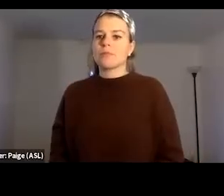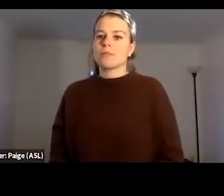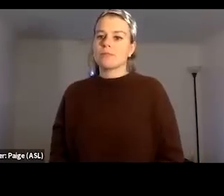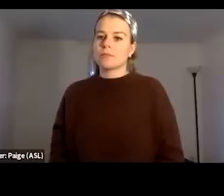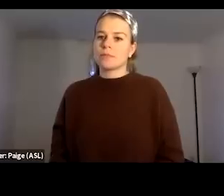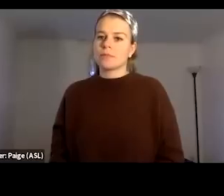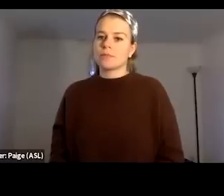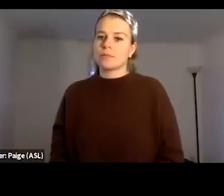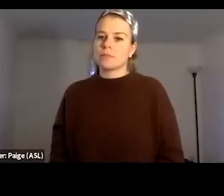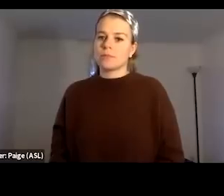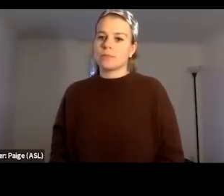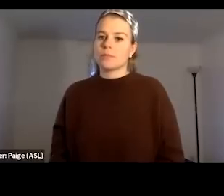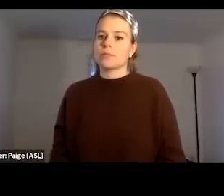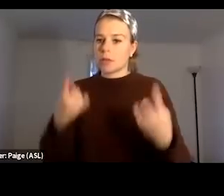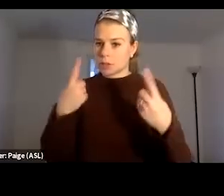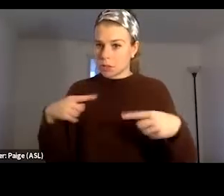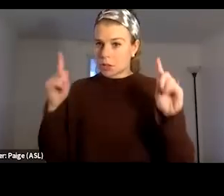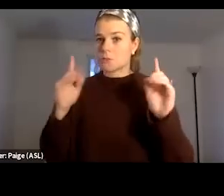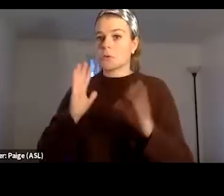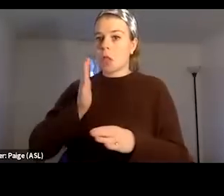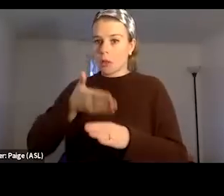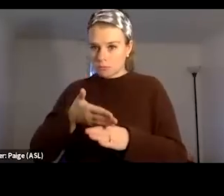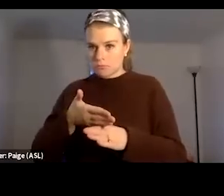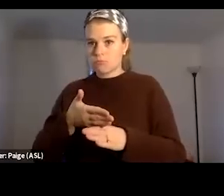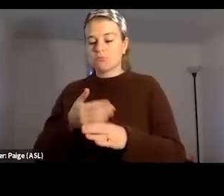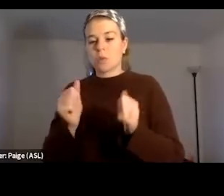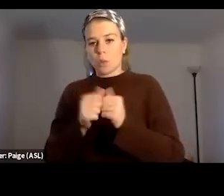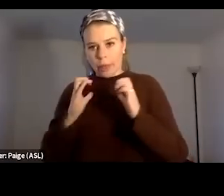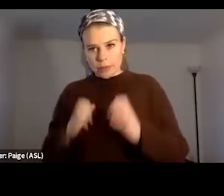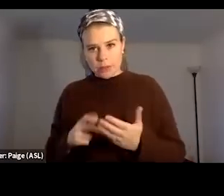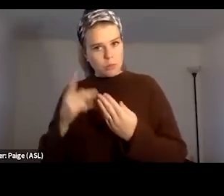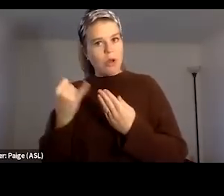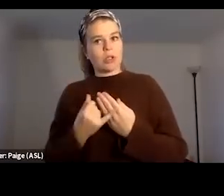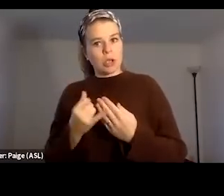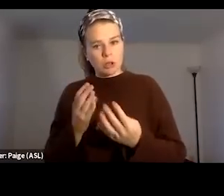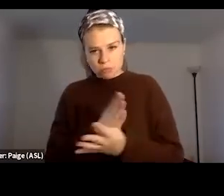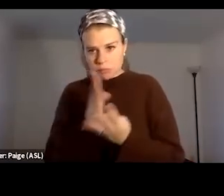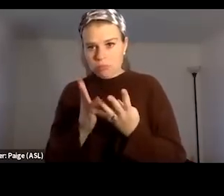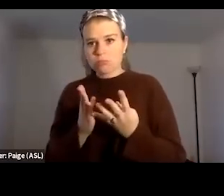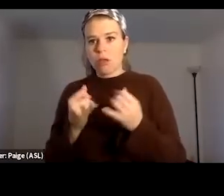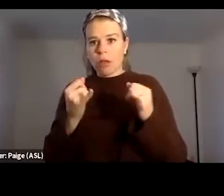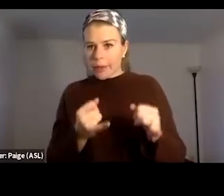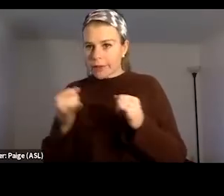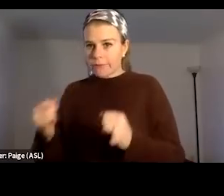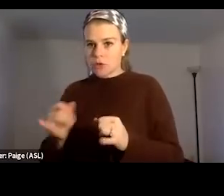una intervención exitosa en el Proyecto Ciudadanos, y una medida individual de ciudadanía.